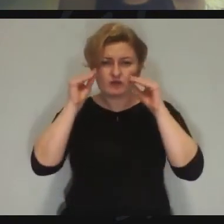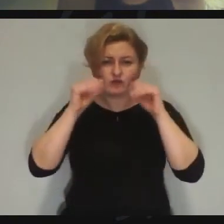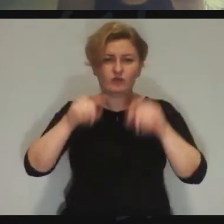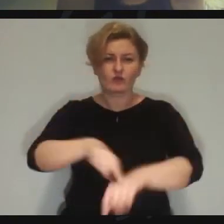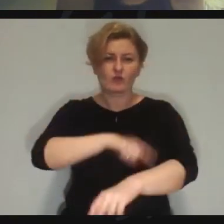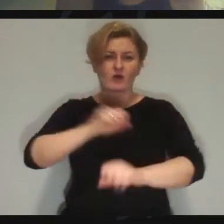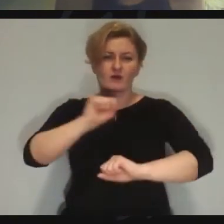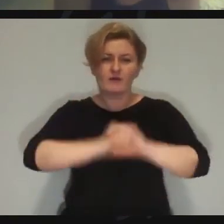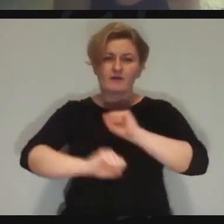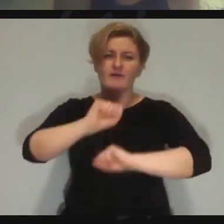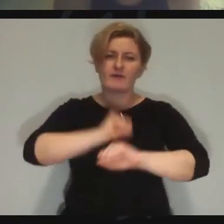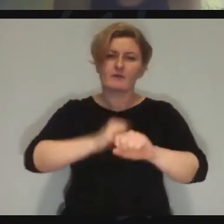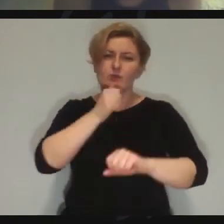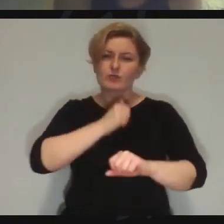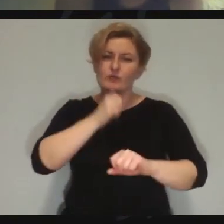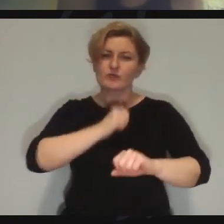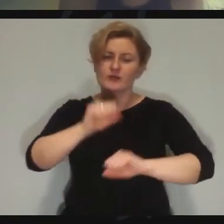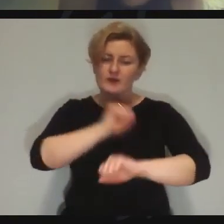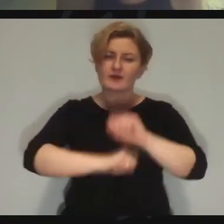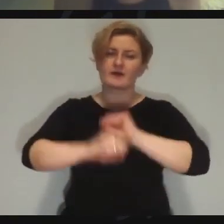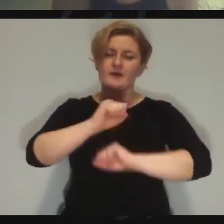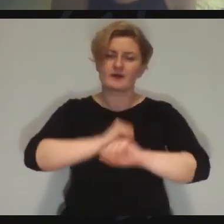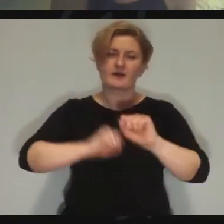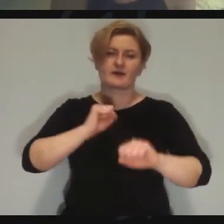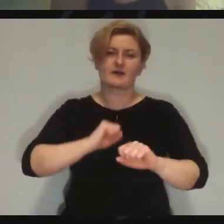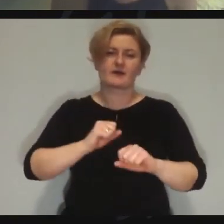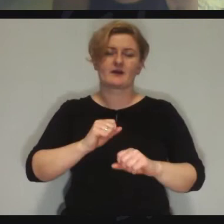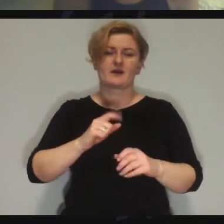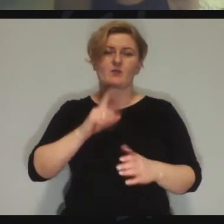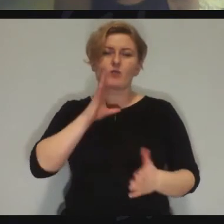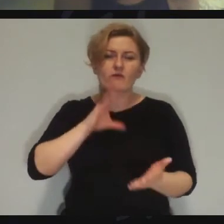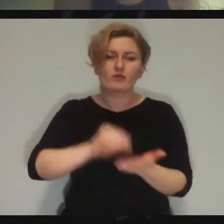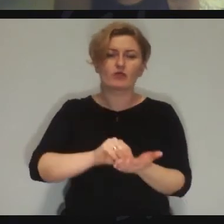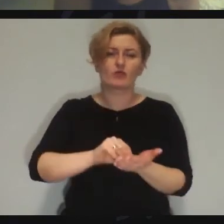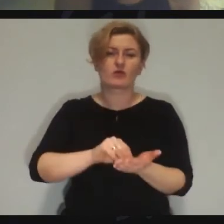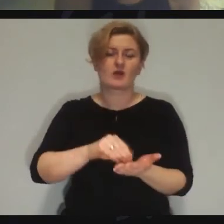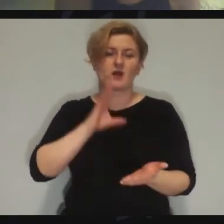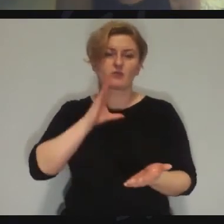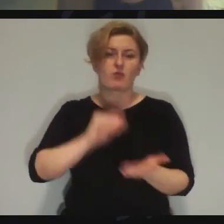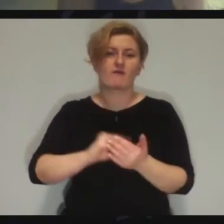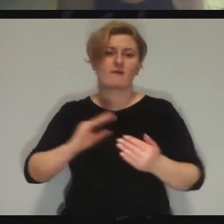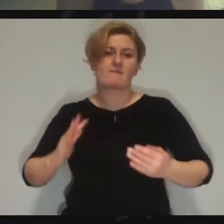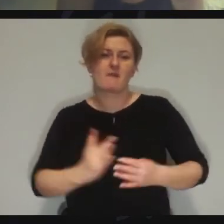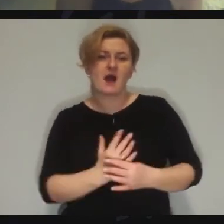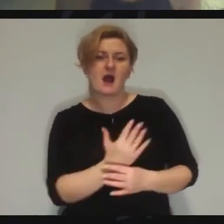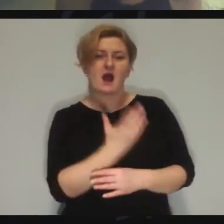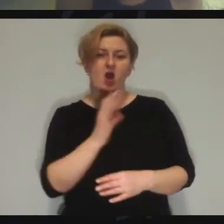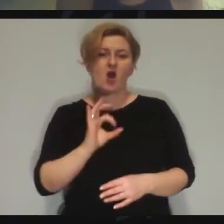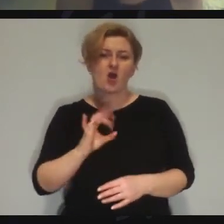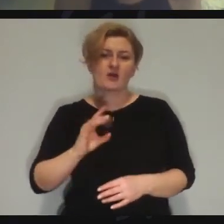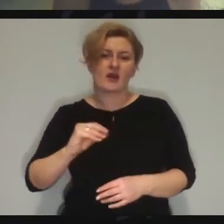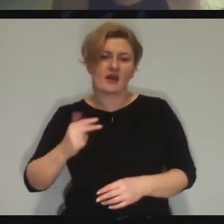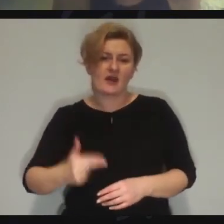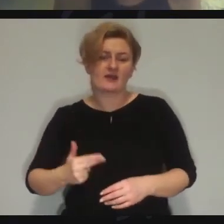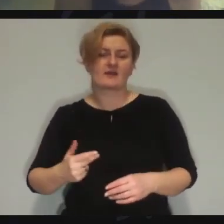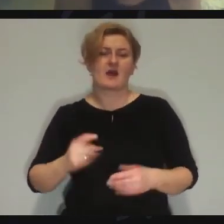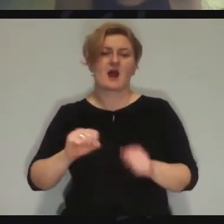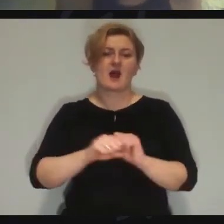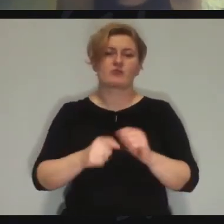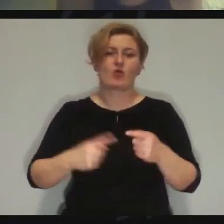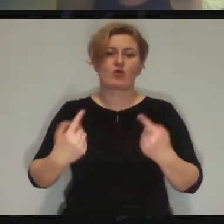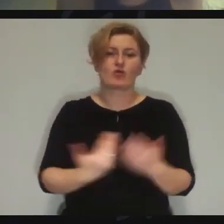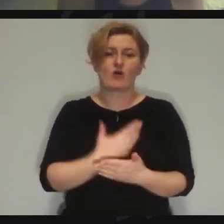Czasem robimy powtórki z ogniem, dochodzą do tego również nowe elementy.